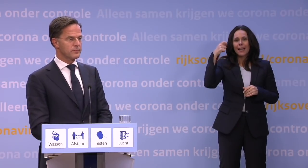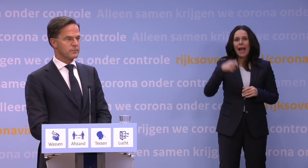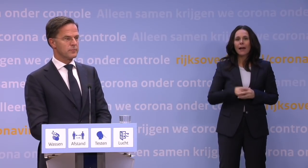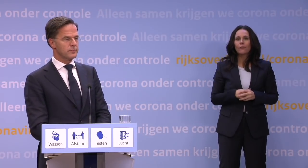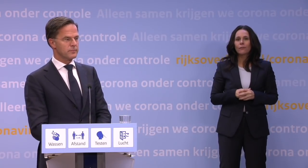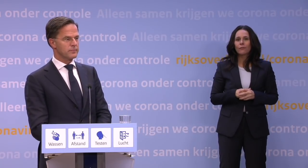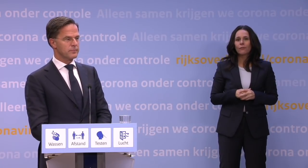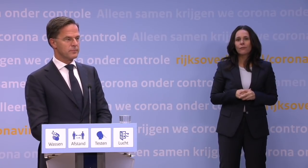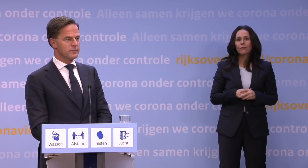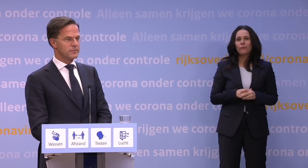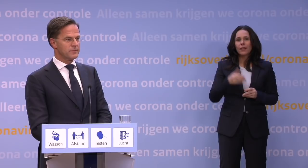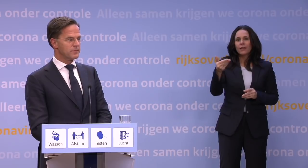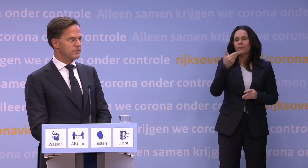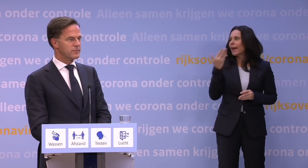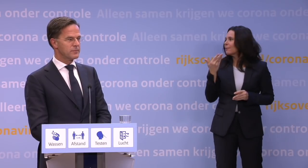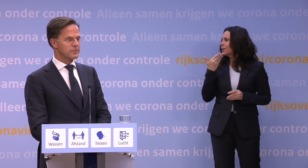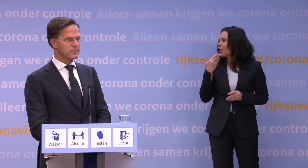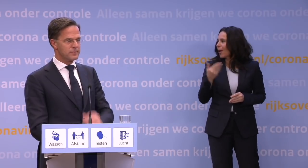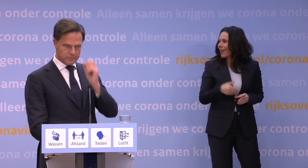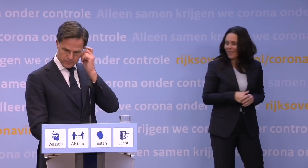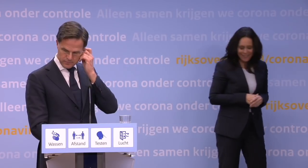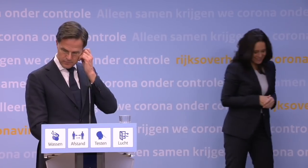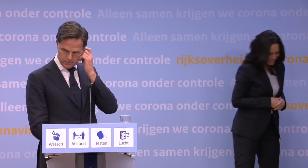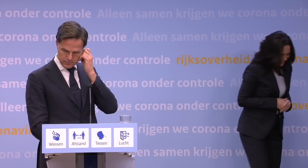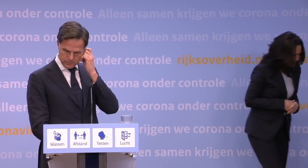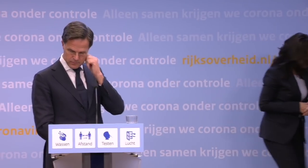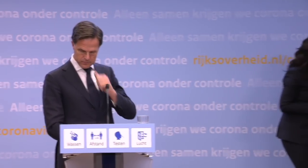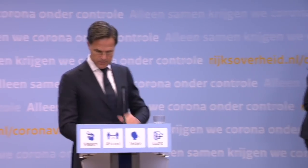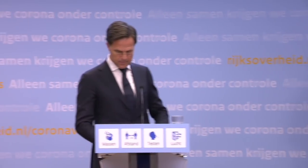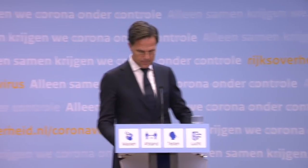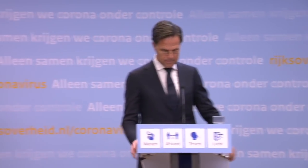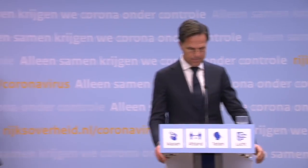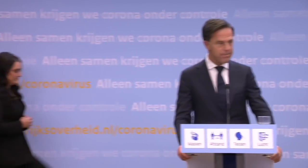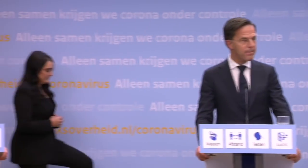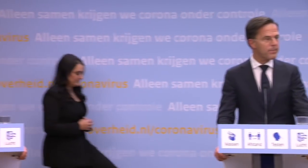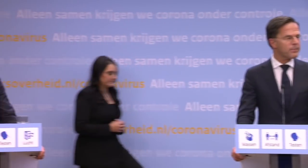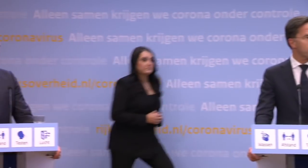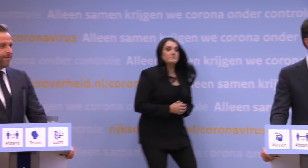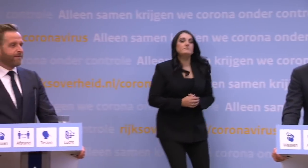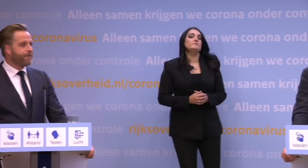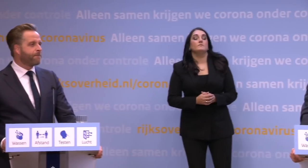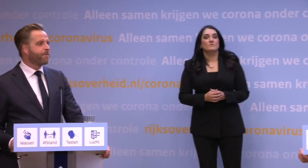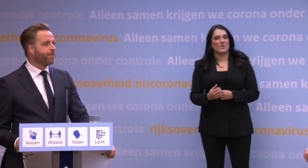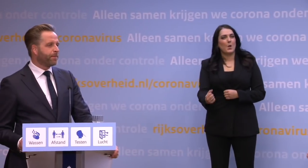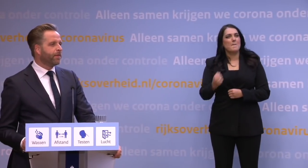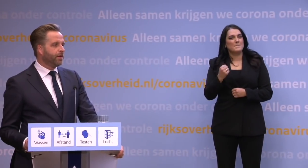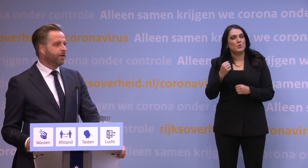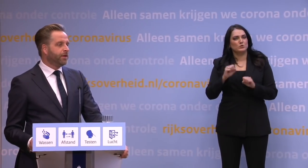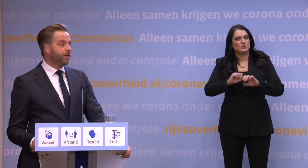Ik heb een vraag voor meneer De Jonge over de boostercampagne. Wat is er eigenlijk op tegen nu we hebben vastgesteld